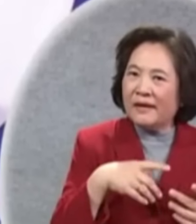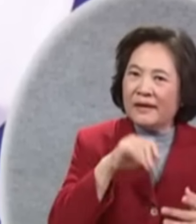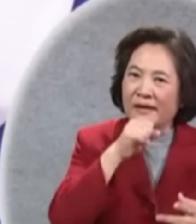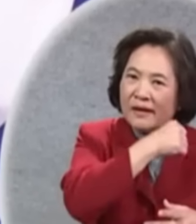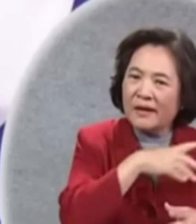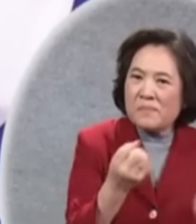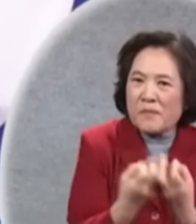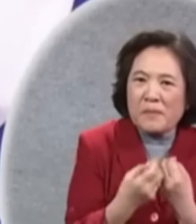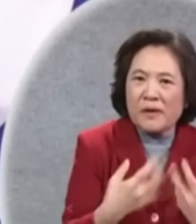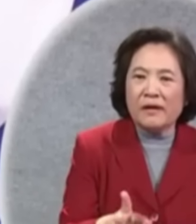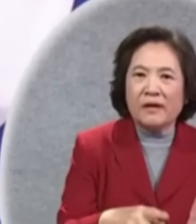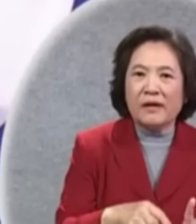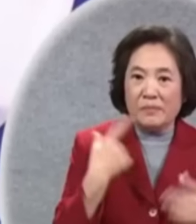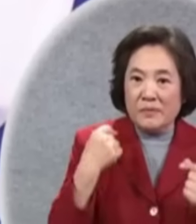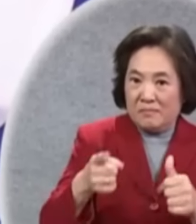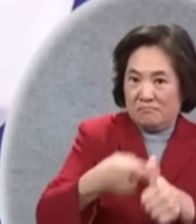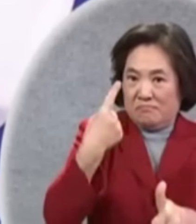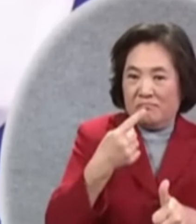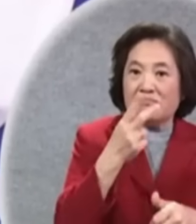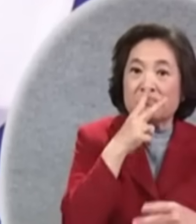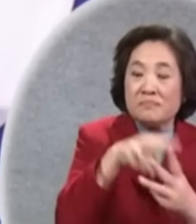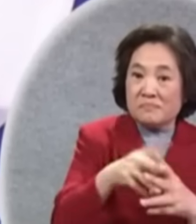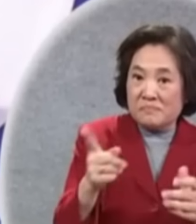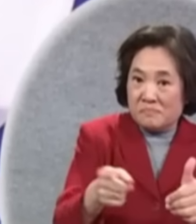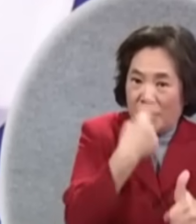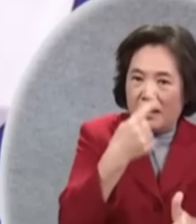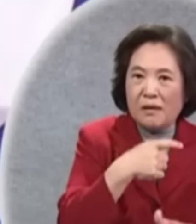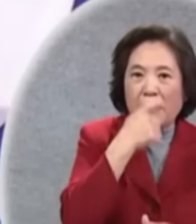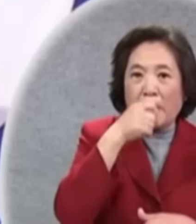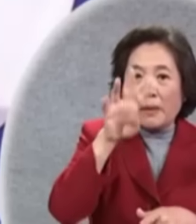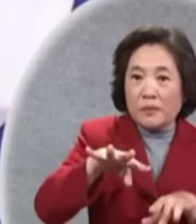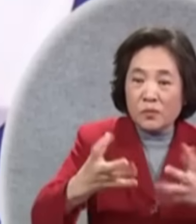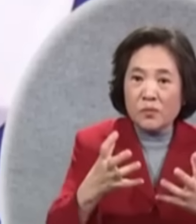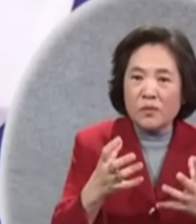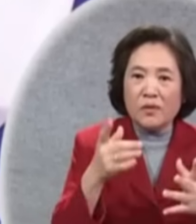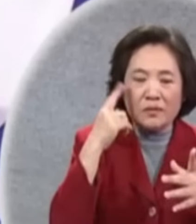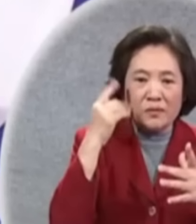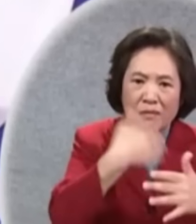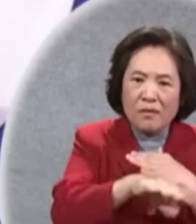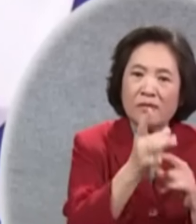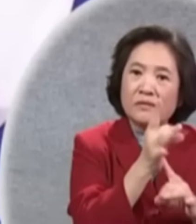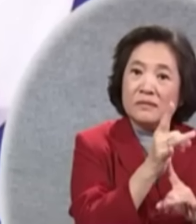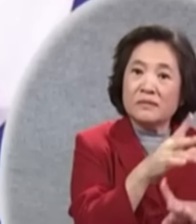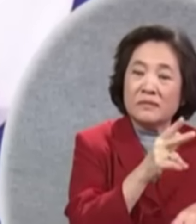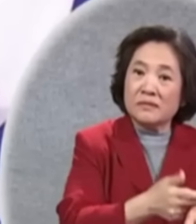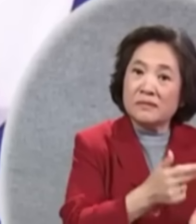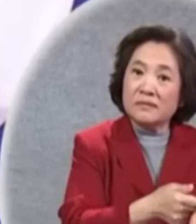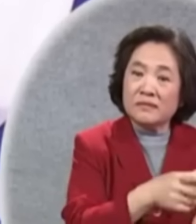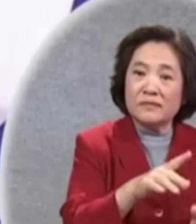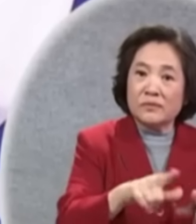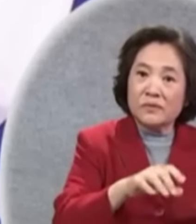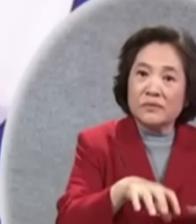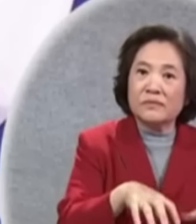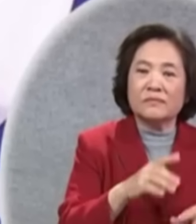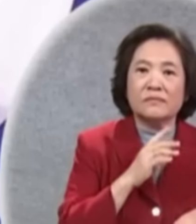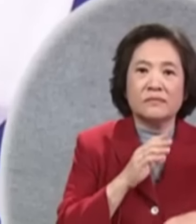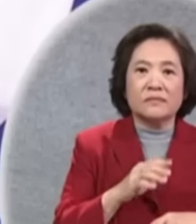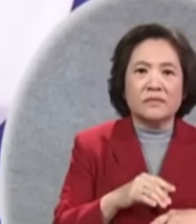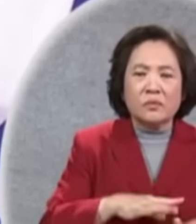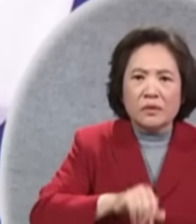為什麼亞洲四小龍老大 蔣經國總統過世之後 留下新竹科學園區、十大建設 我們臺灣變怎麼變這個樣子